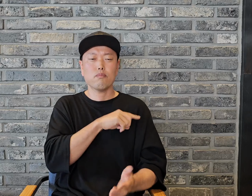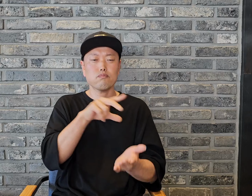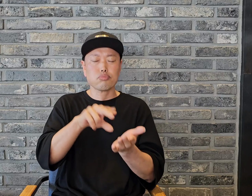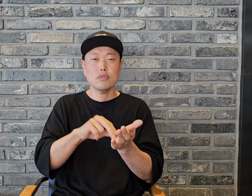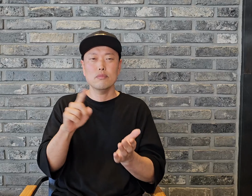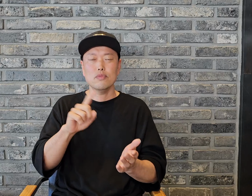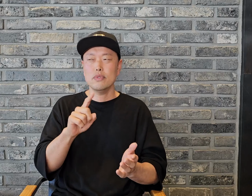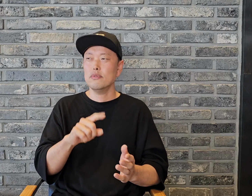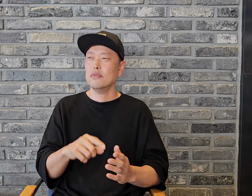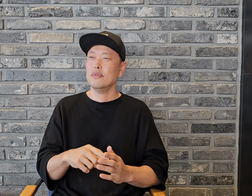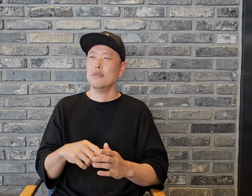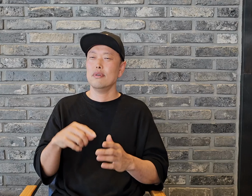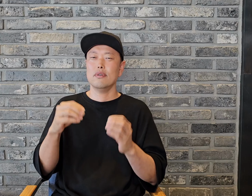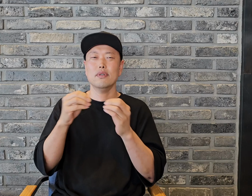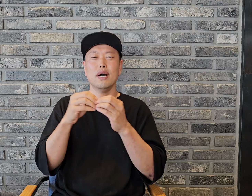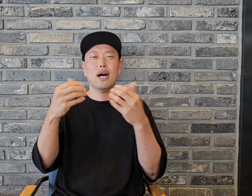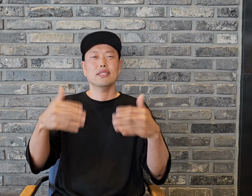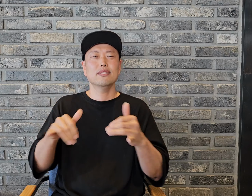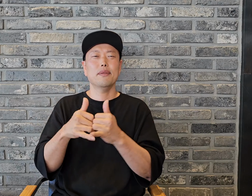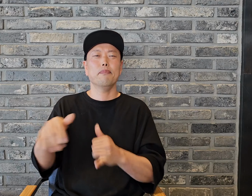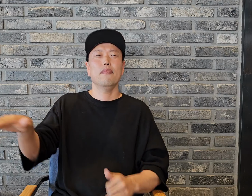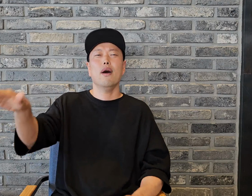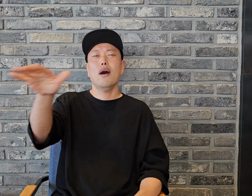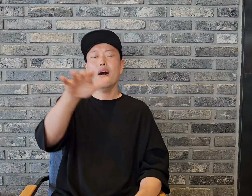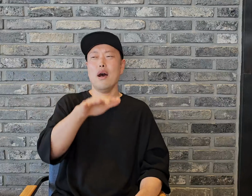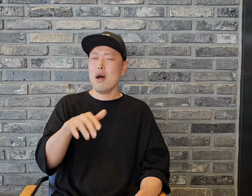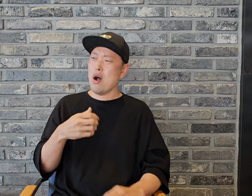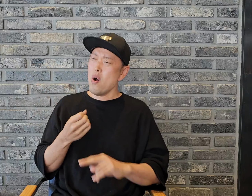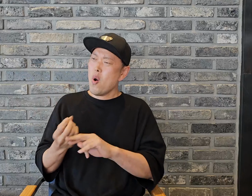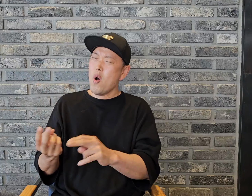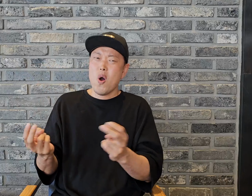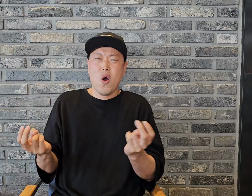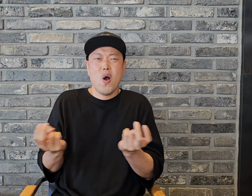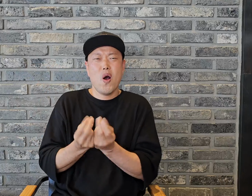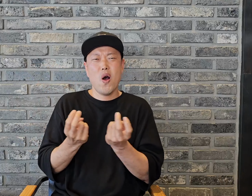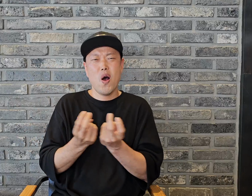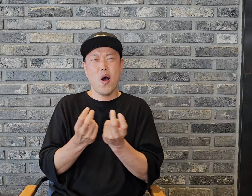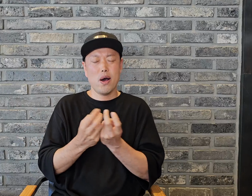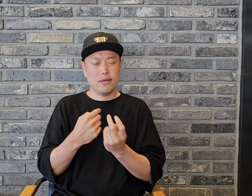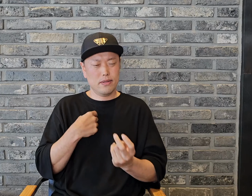문제는 뭐냐면 한국어 문해력이 좋지 않은 농인들에게 어떻게 전달할지